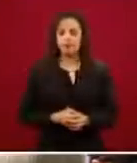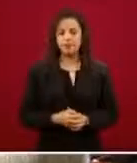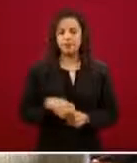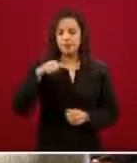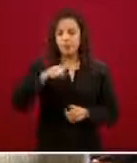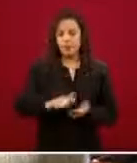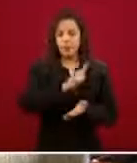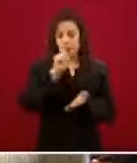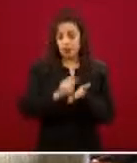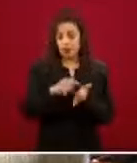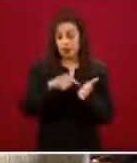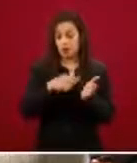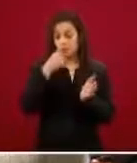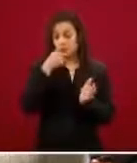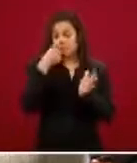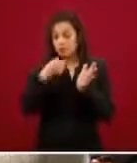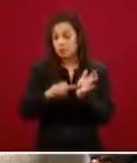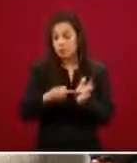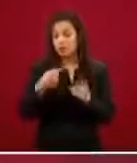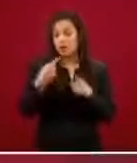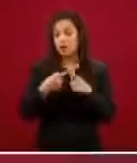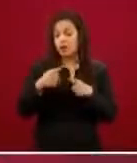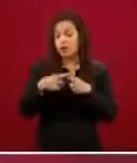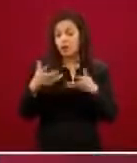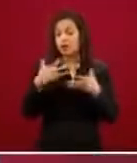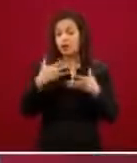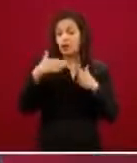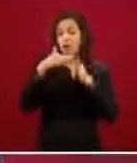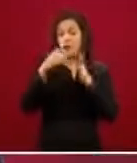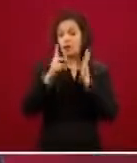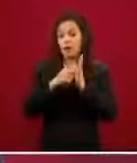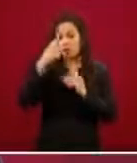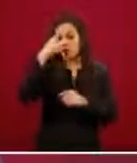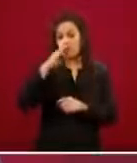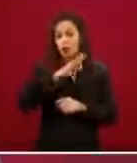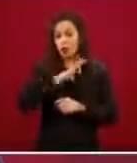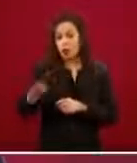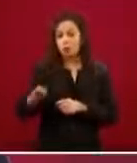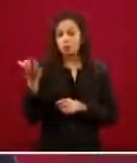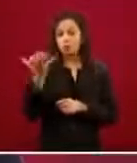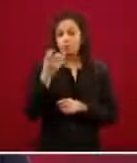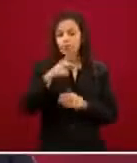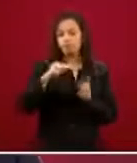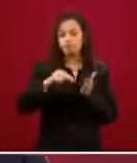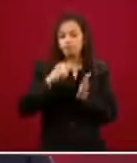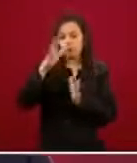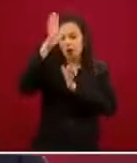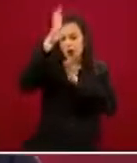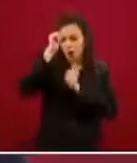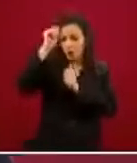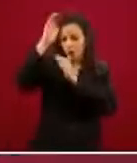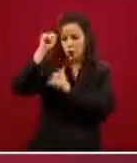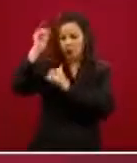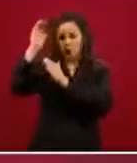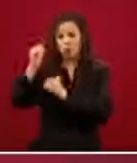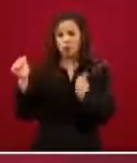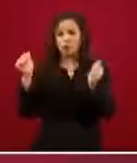establecido algunos mecanismos para que se puedan hacer convenios entre las entidades y el Issste.